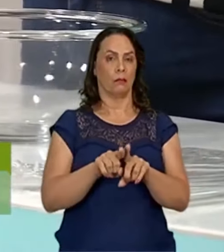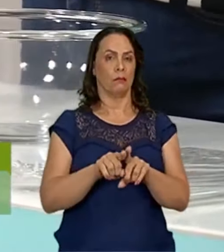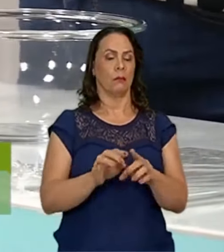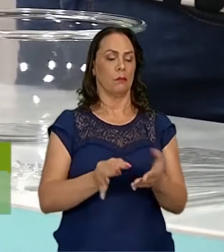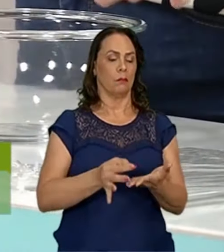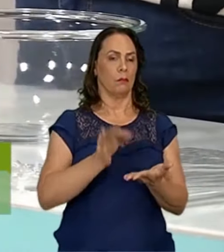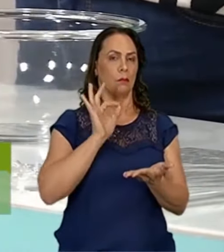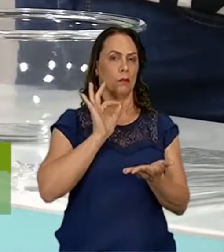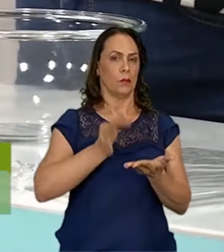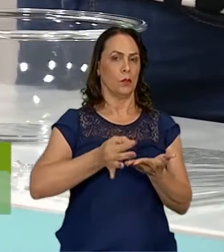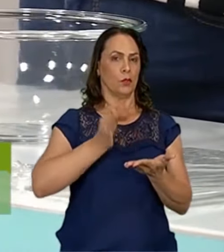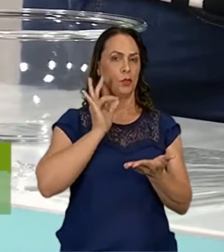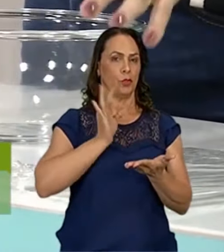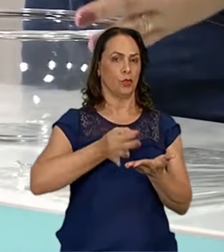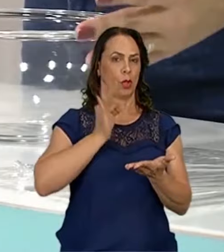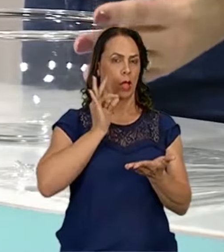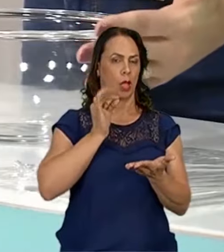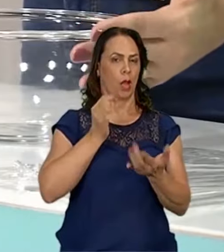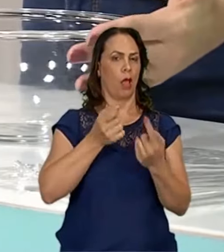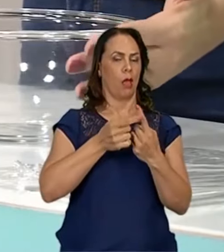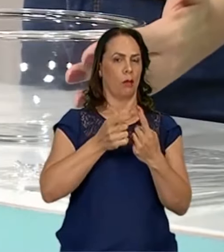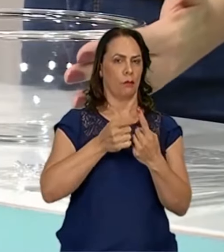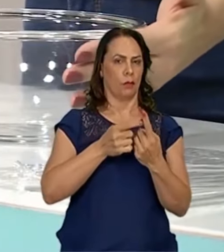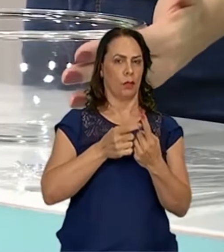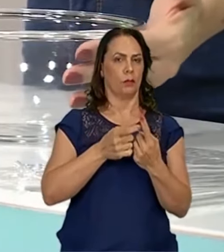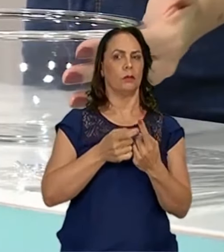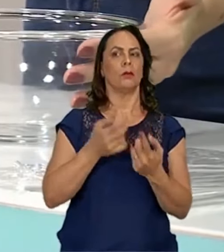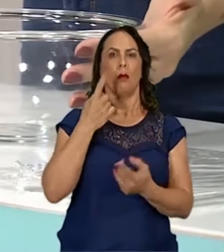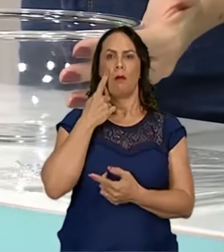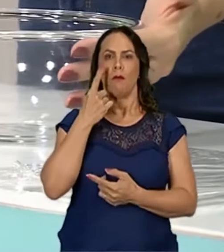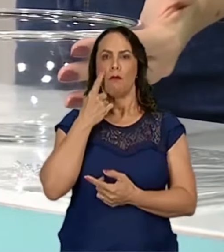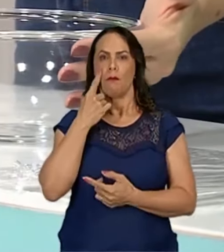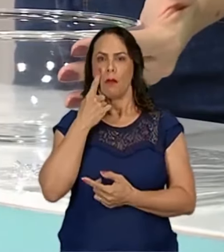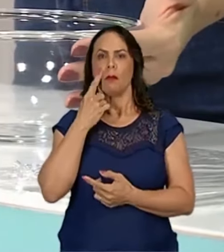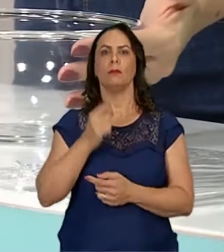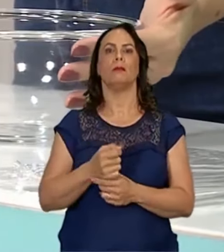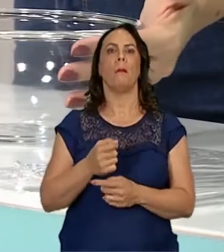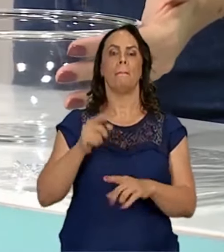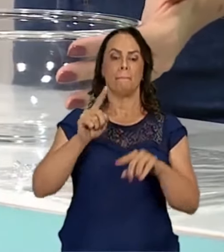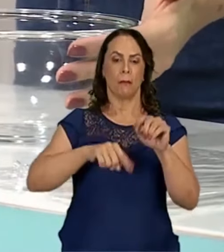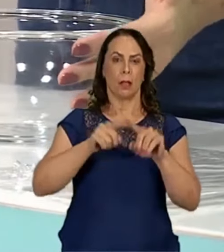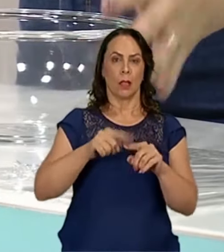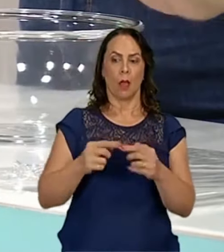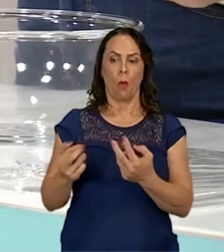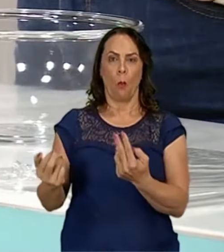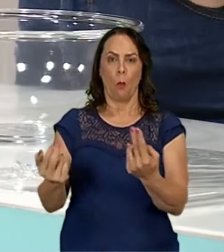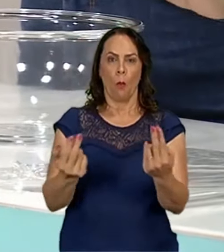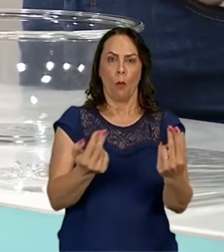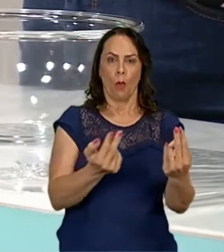que os recipientes são iguais, e isso é importante para o controle da nossa experiência. Se forem diferentes,